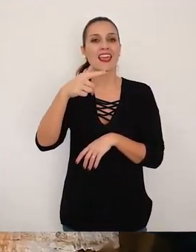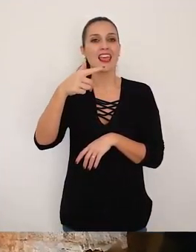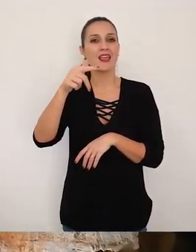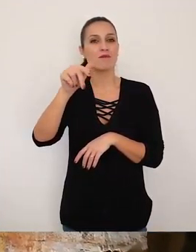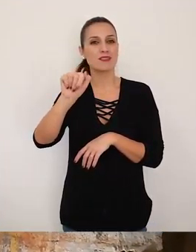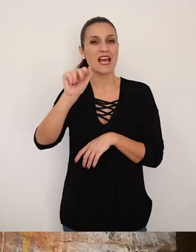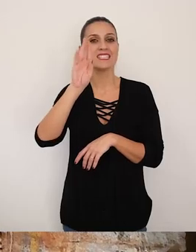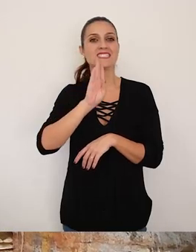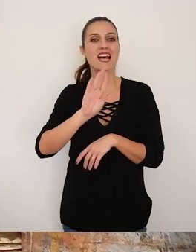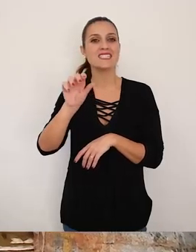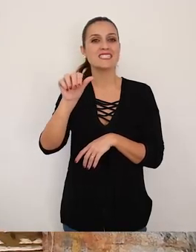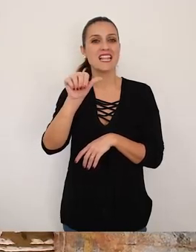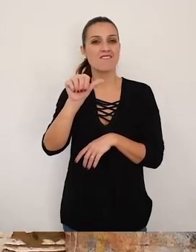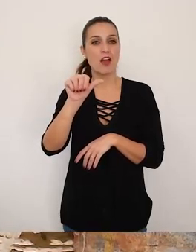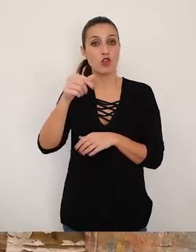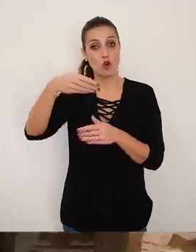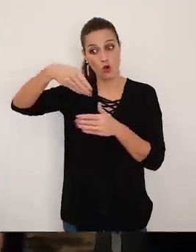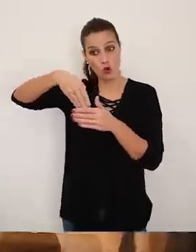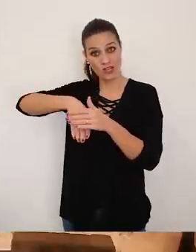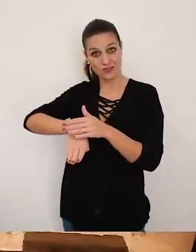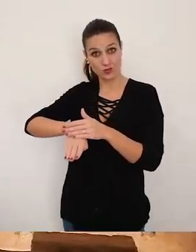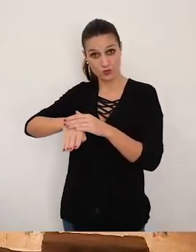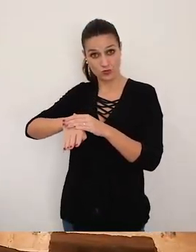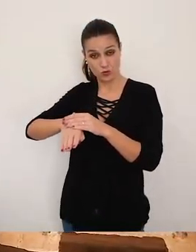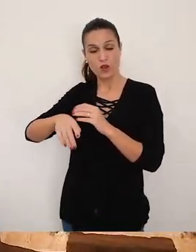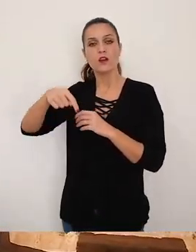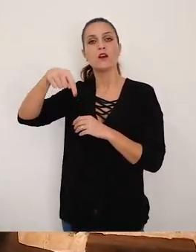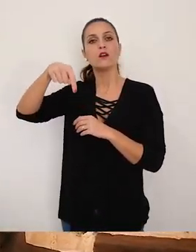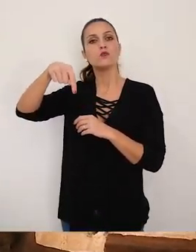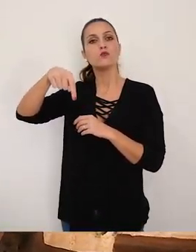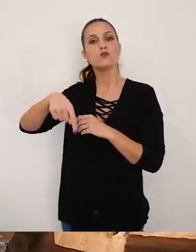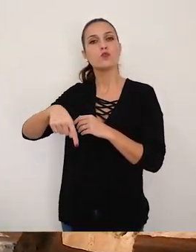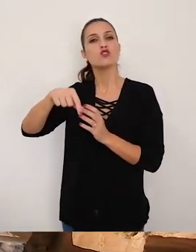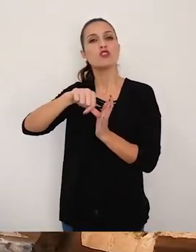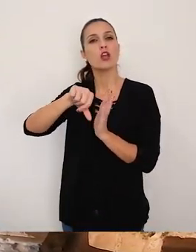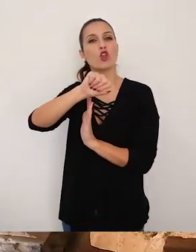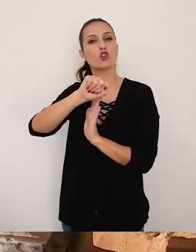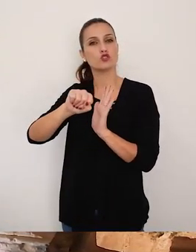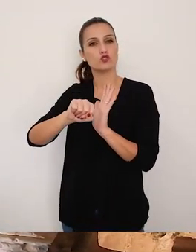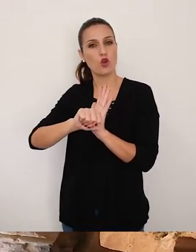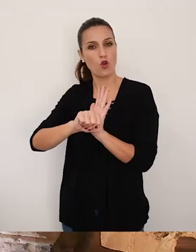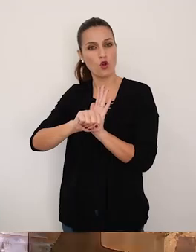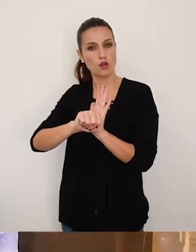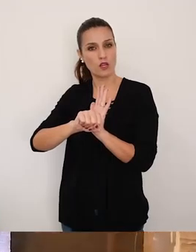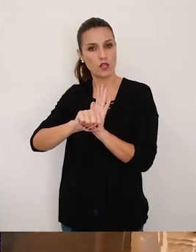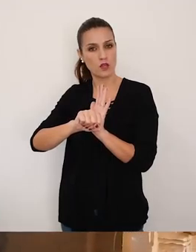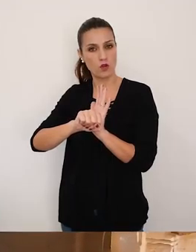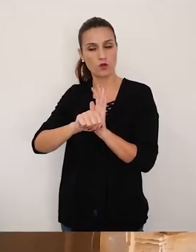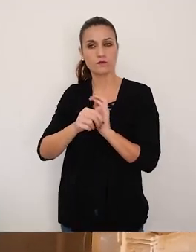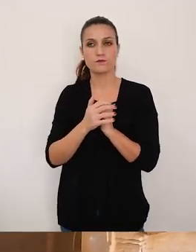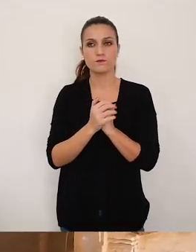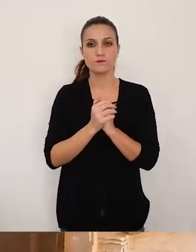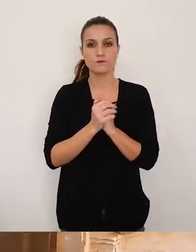scavata nel banco tufaceo nella periferia a sud del centro storico.